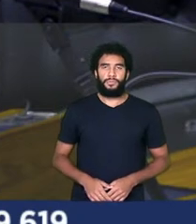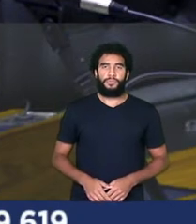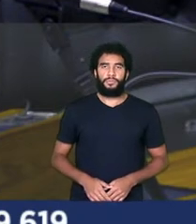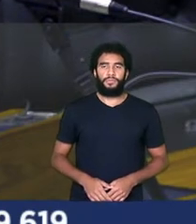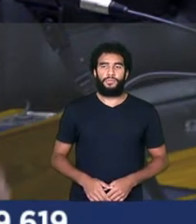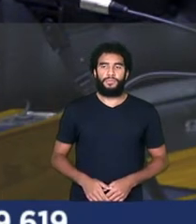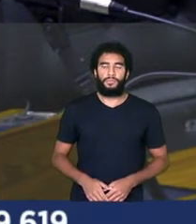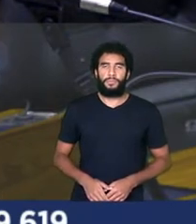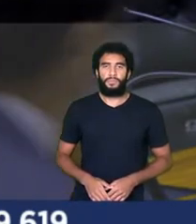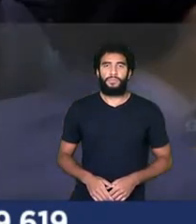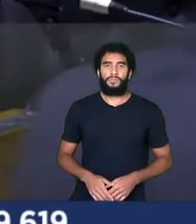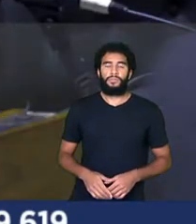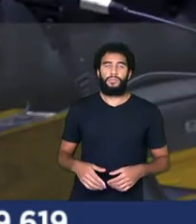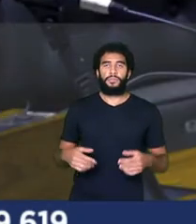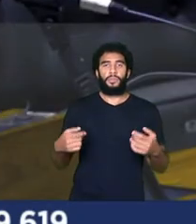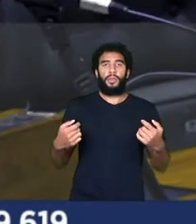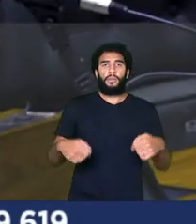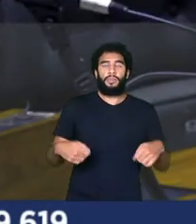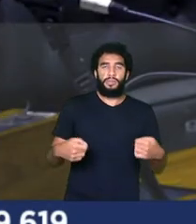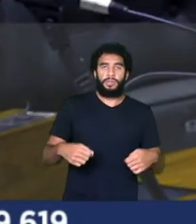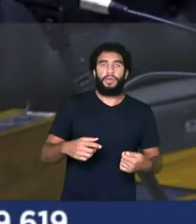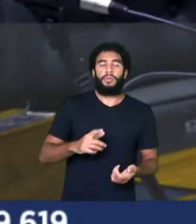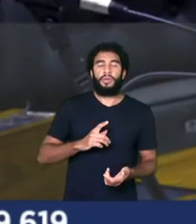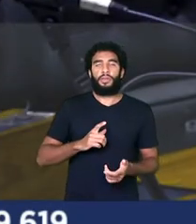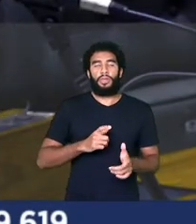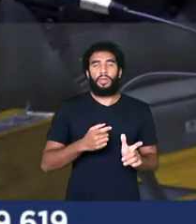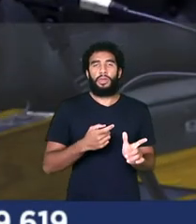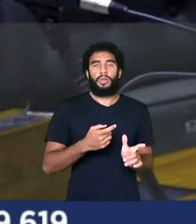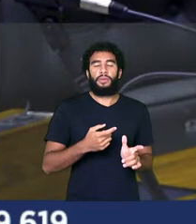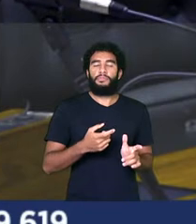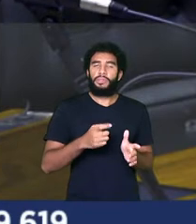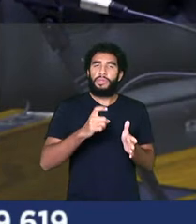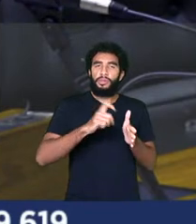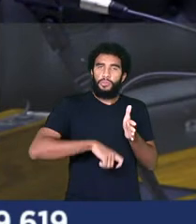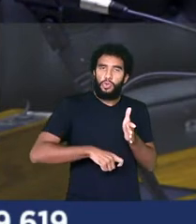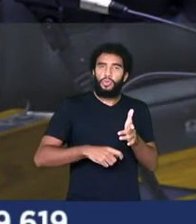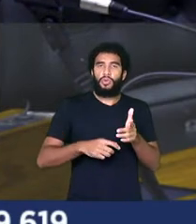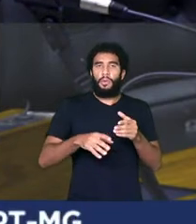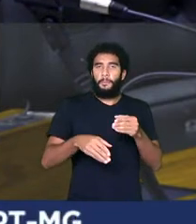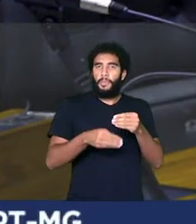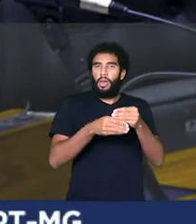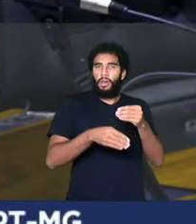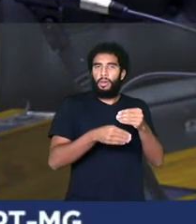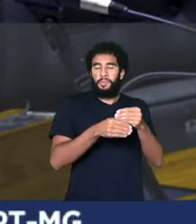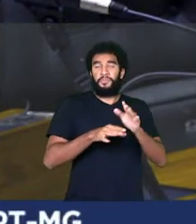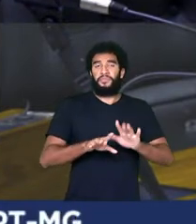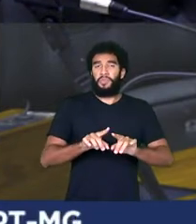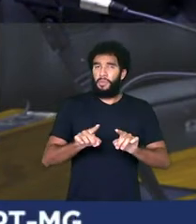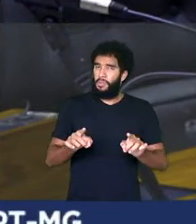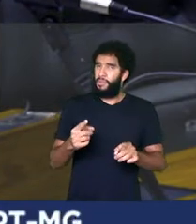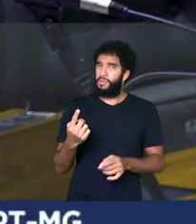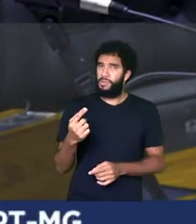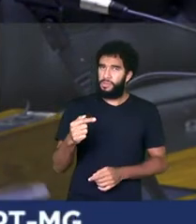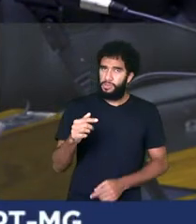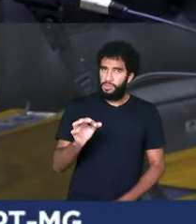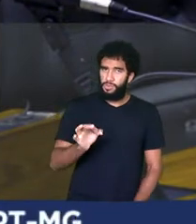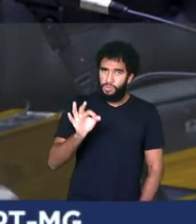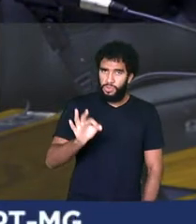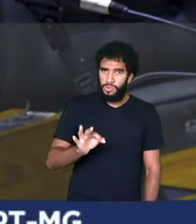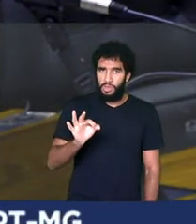PROPONDO 30% DE CID, E TAMBÉM DEVERIA INCIDIR OS OUTROS TRIBUTOS TAMBÉM NA OPERAÇÃ